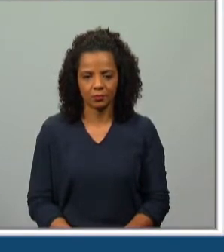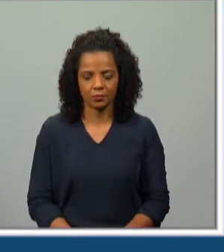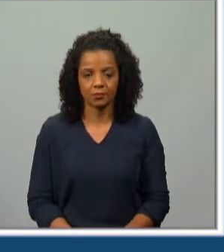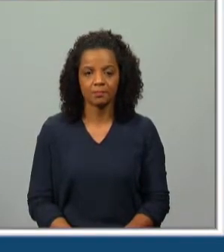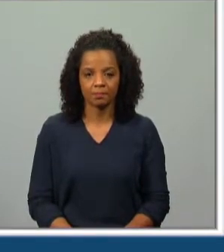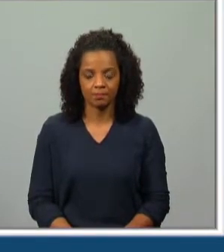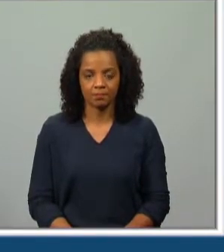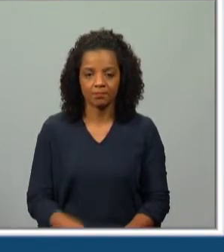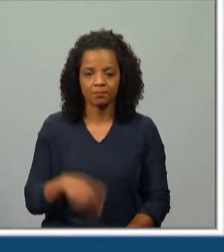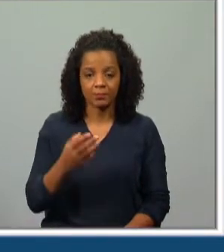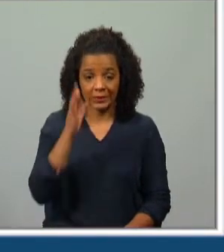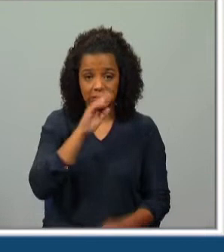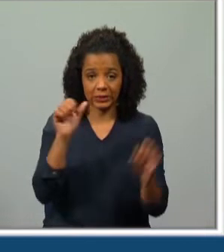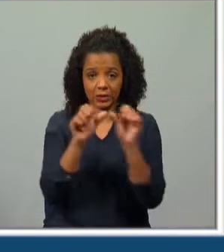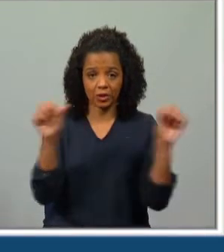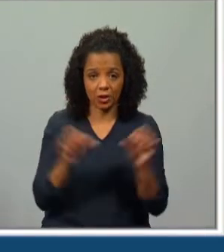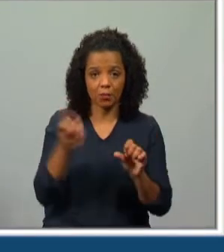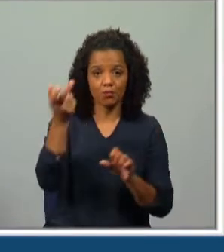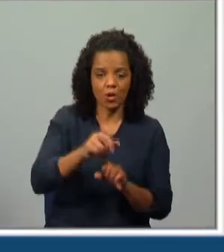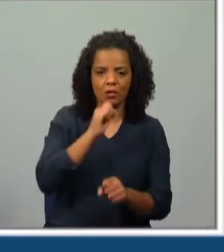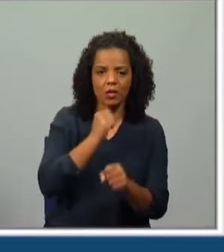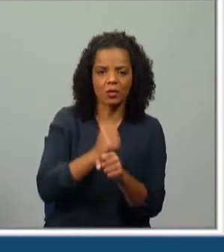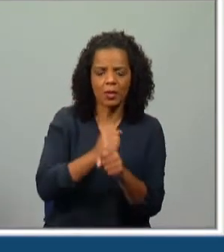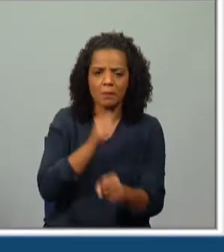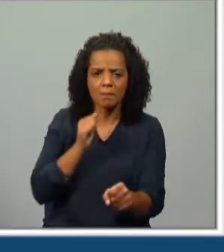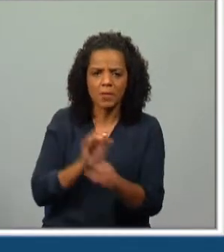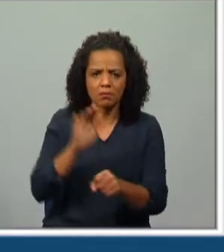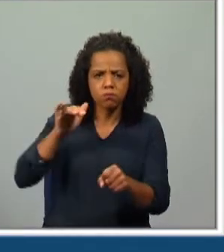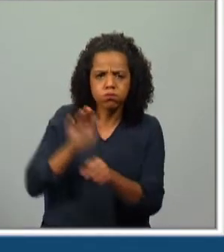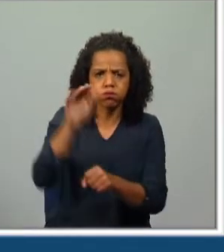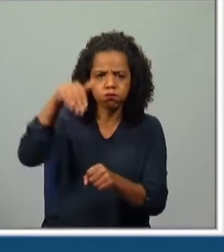usando este sistema Podemos trabalhar em Mares muito agitados mesmo quando as 使用這個系統我們可以工作非常波濤洶湧的海面，即使